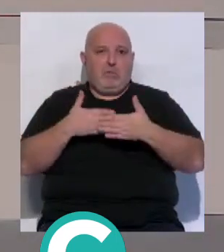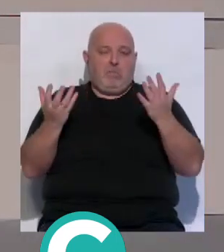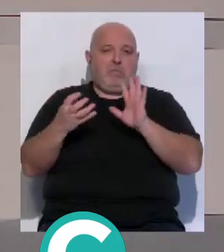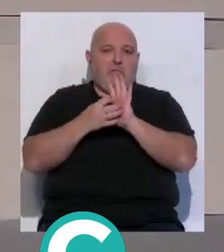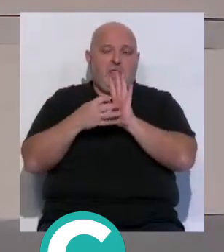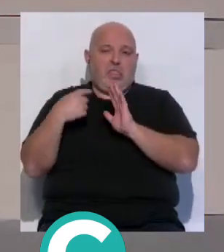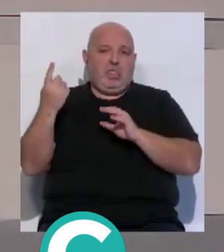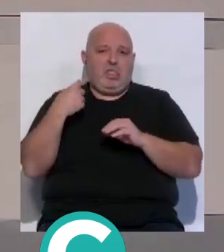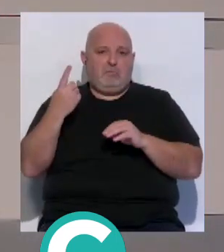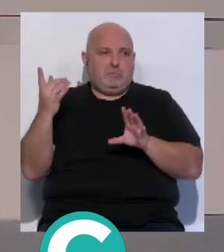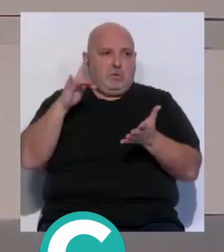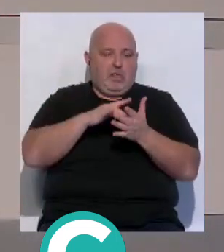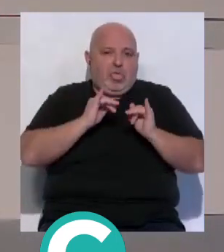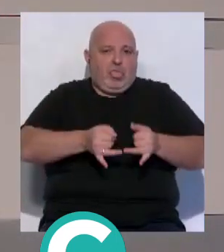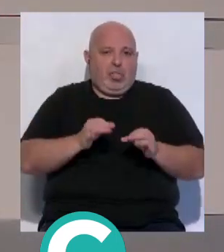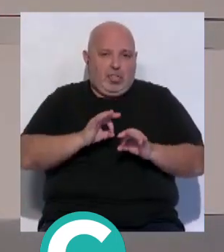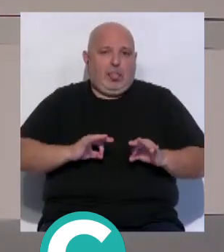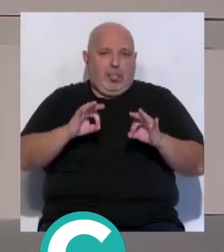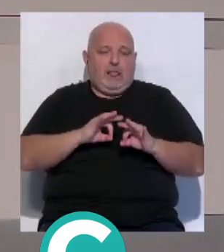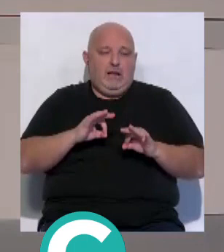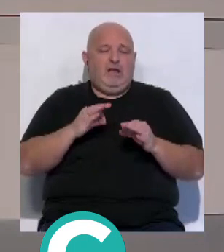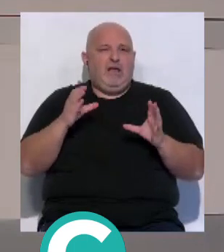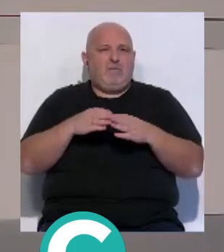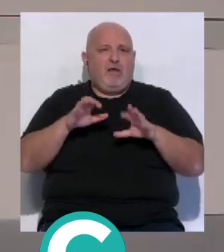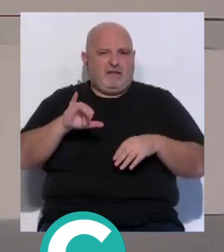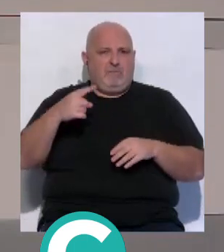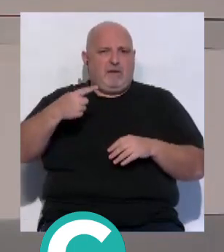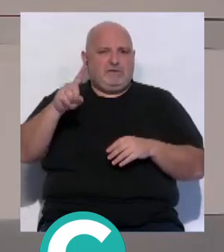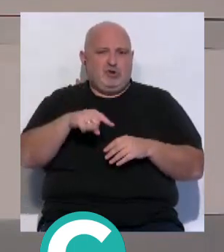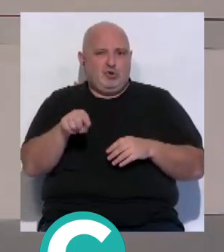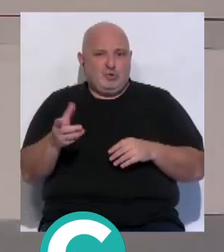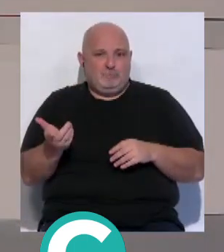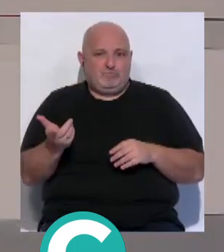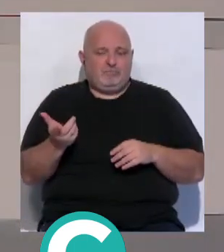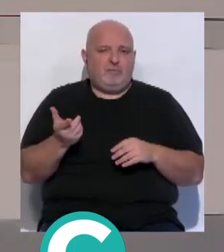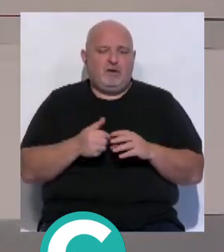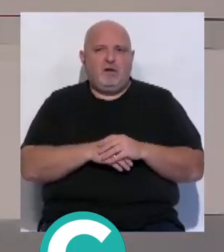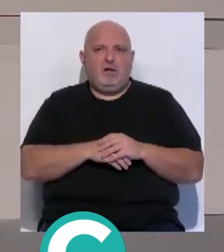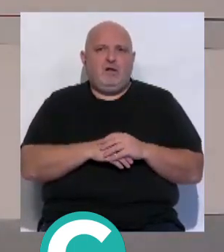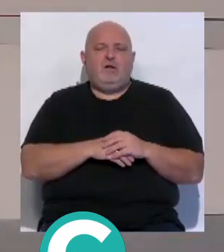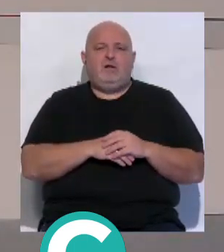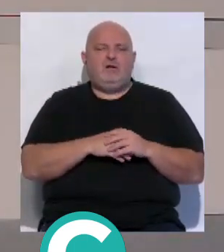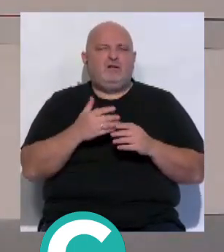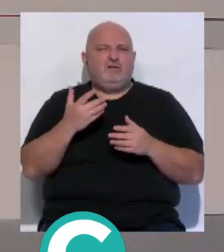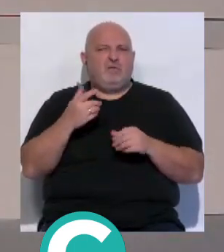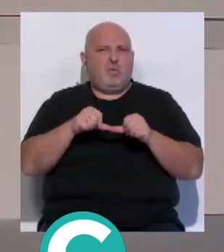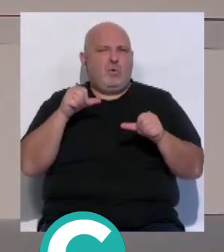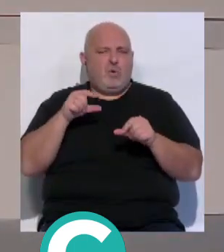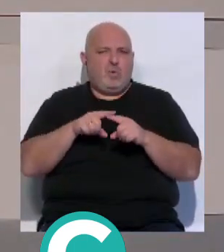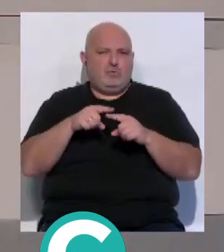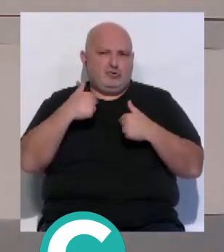es crítica y el equipo está en primera división llevamos lo que conocemos un poquito yo puedo